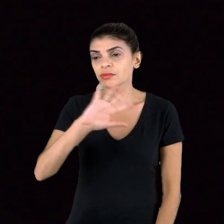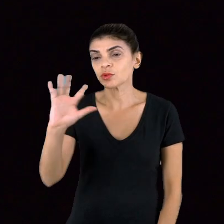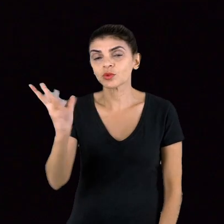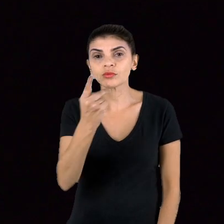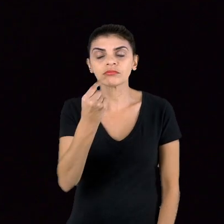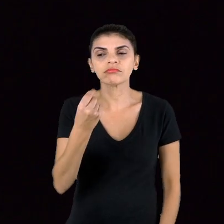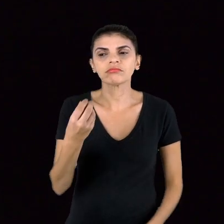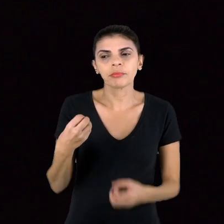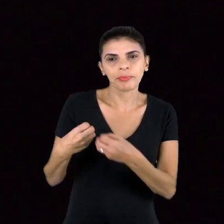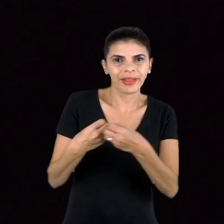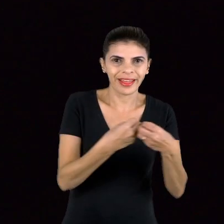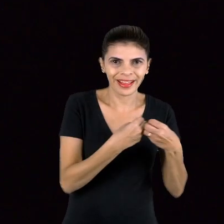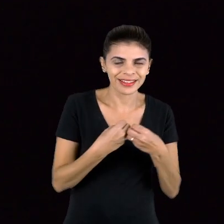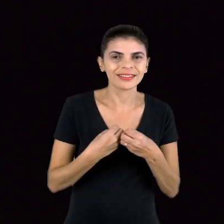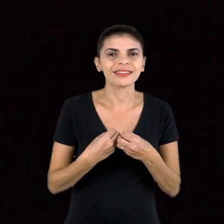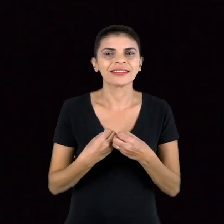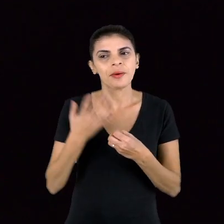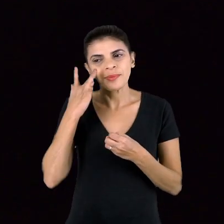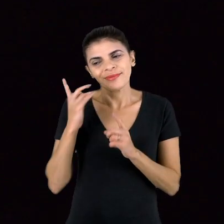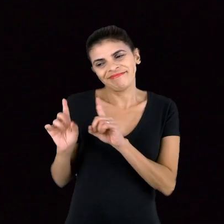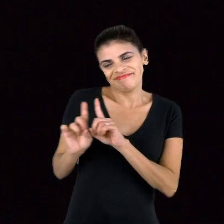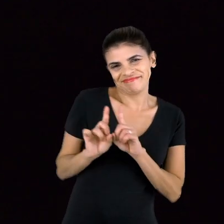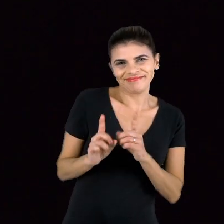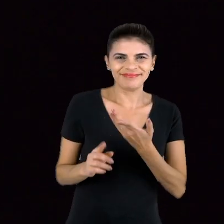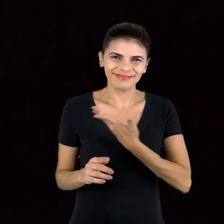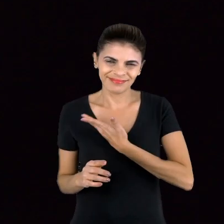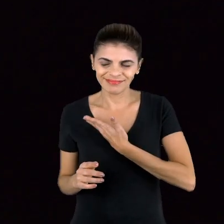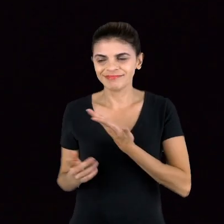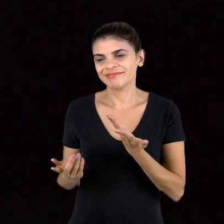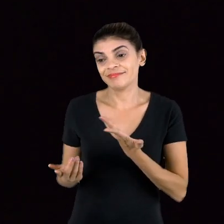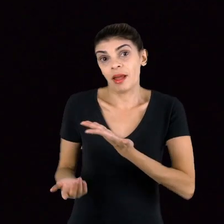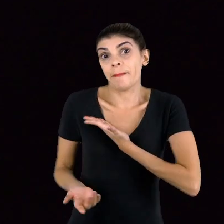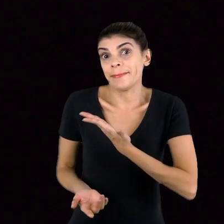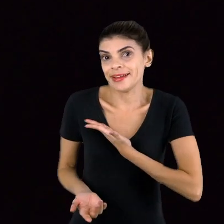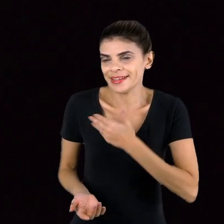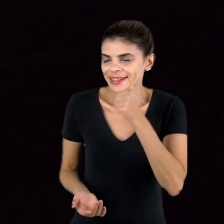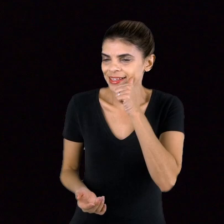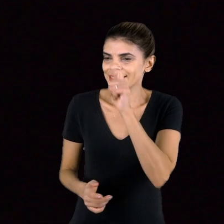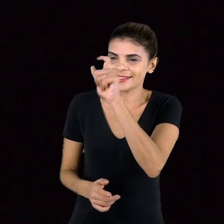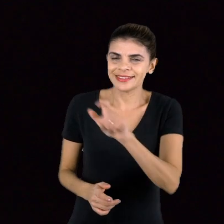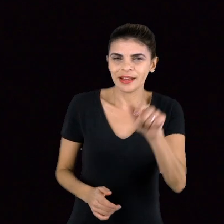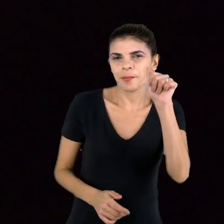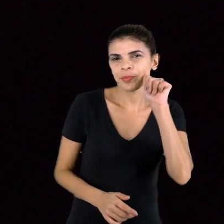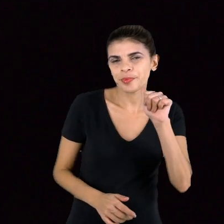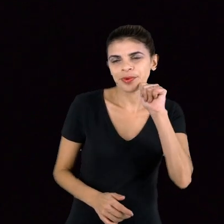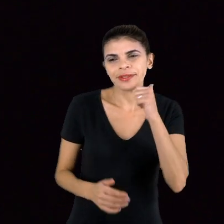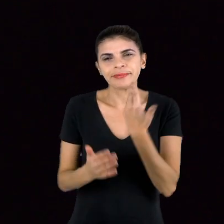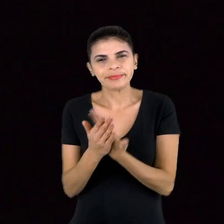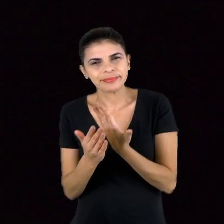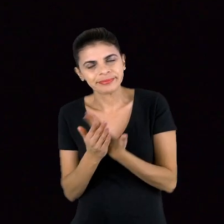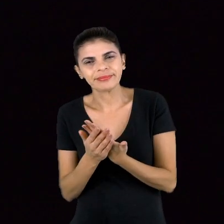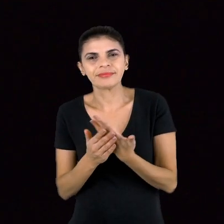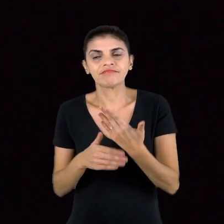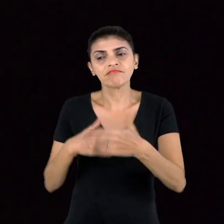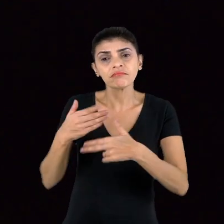os mais chegados, as minhas amigas... as duas foram fazer arquitetura,